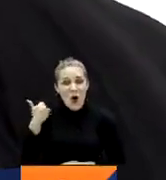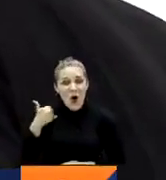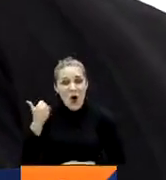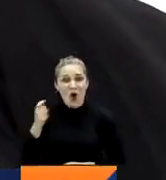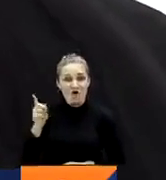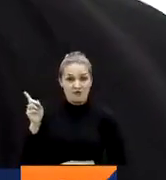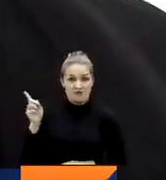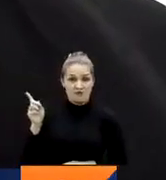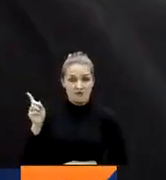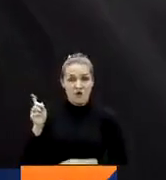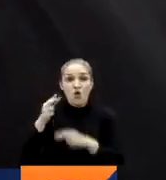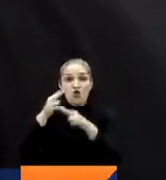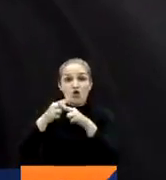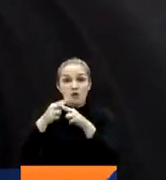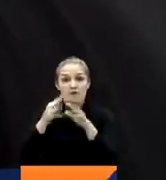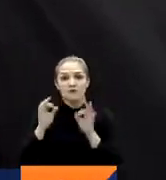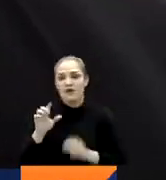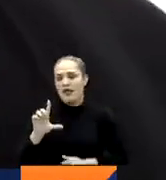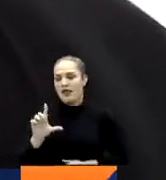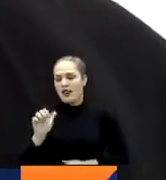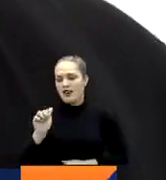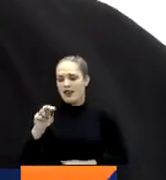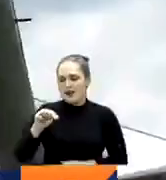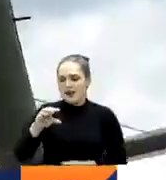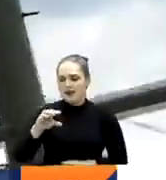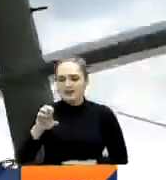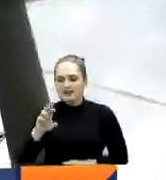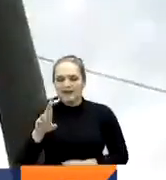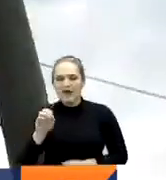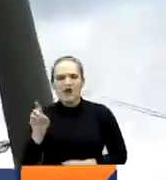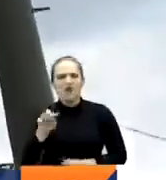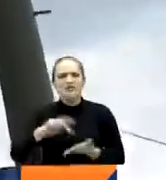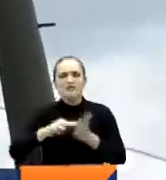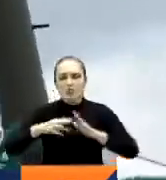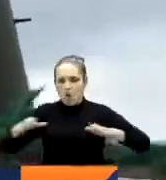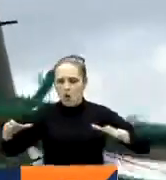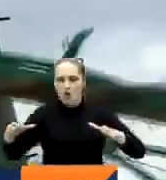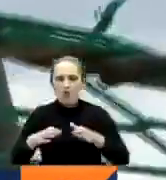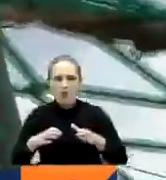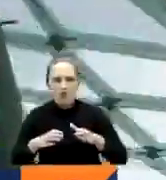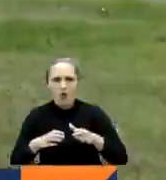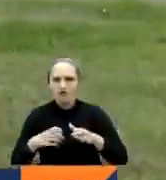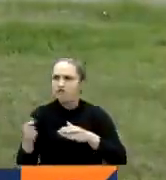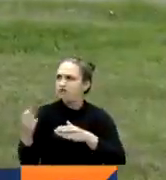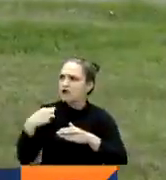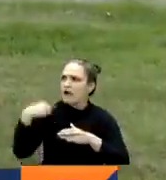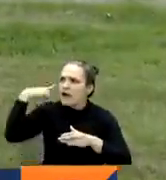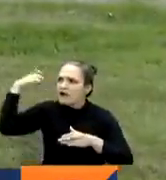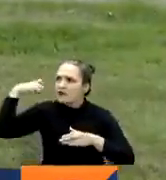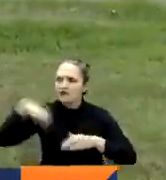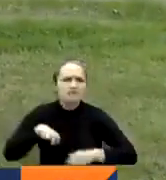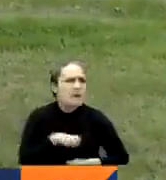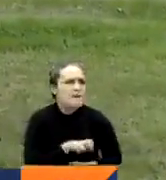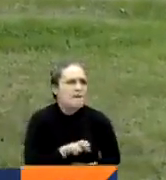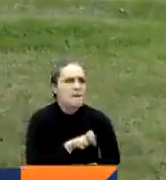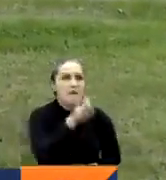CORTA EDAD JOSé LUIS ES ABOGADO, TENIENTE Y LANCERO EXPERTO, EL PRIMERO DE SU